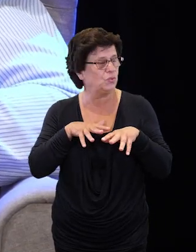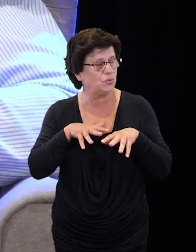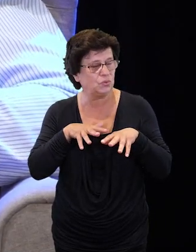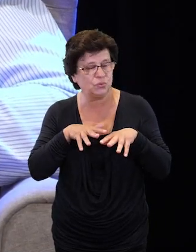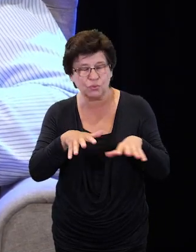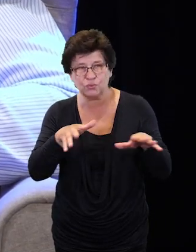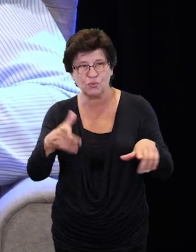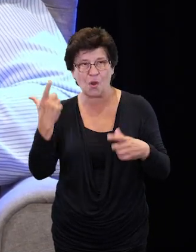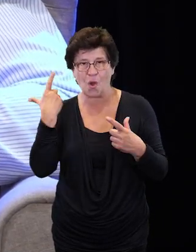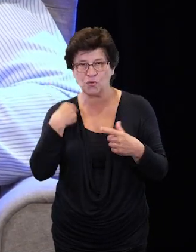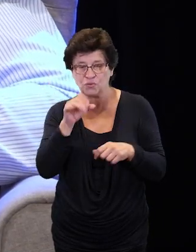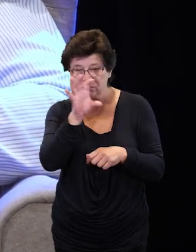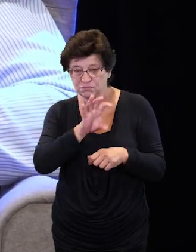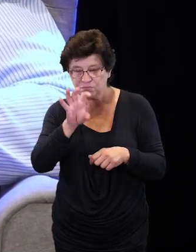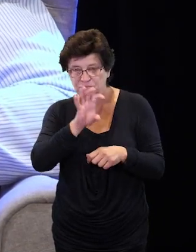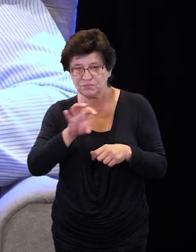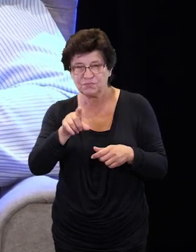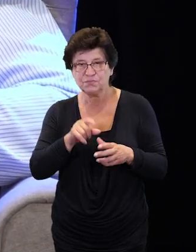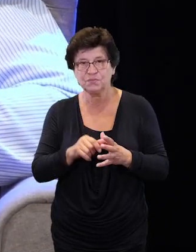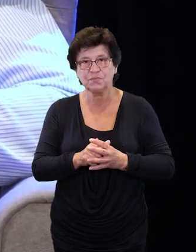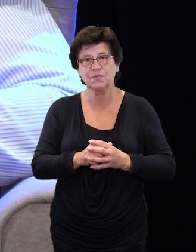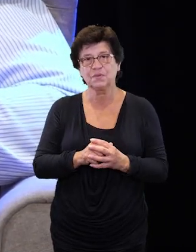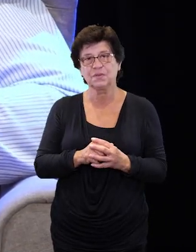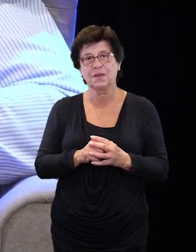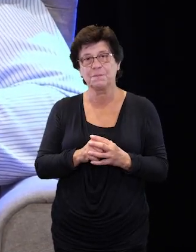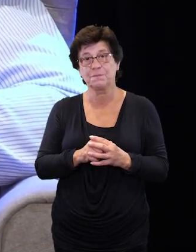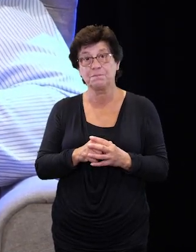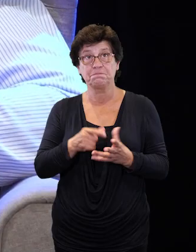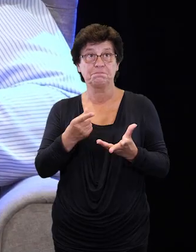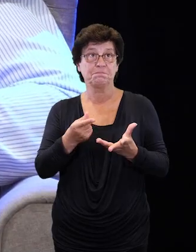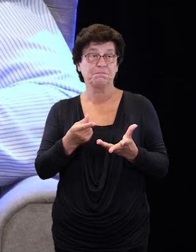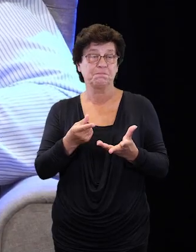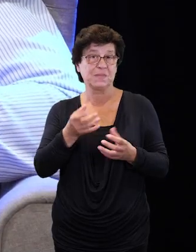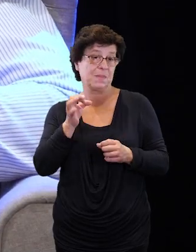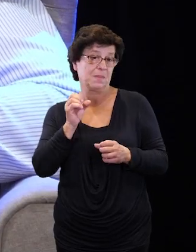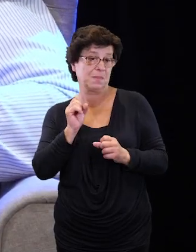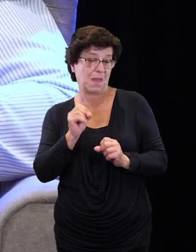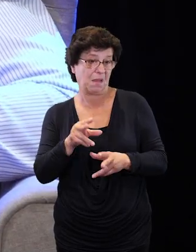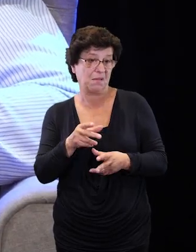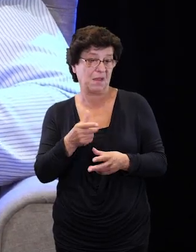wyświetleń, co też mnie dziwiło, że akurat tam. No ale okej, super.